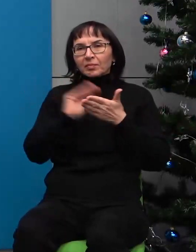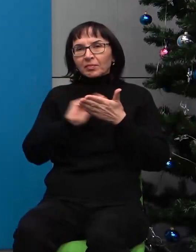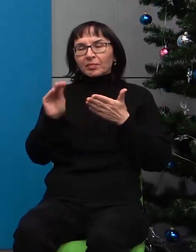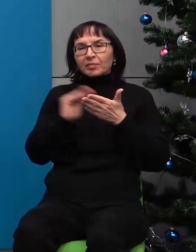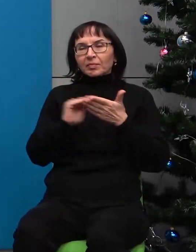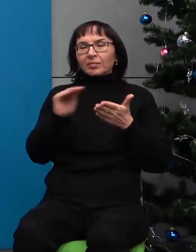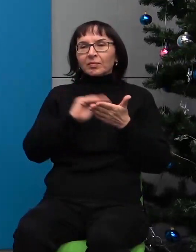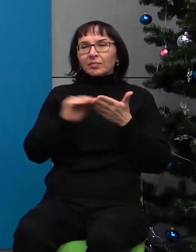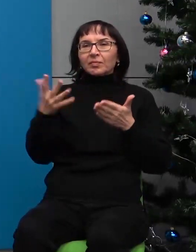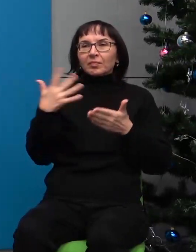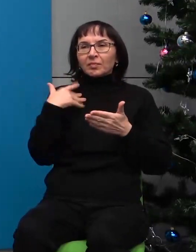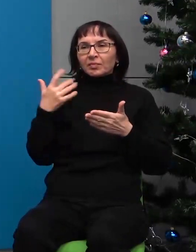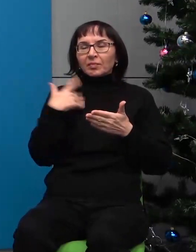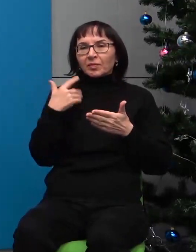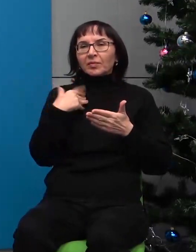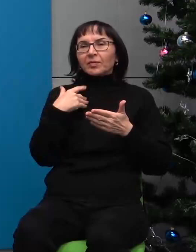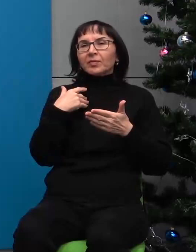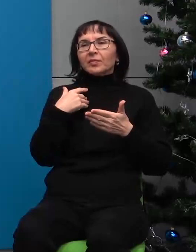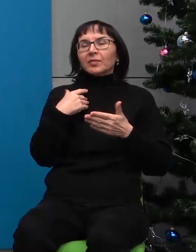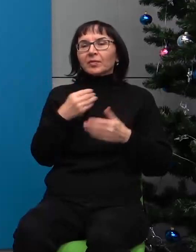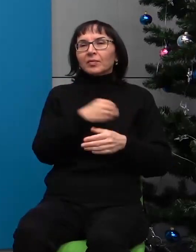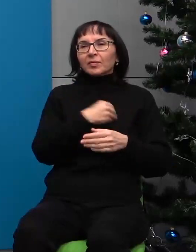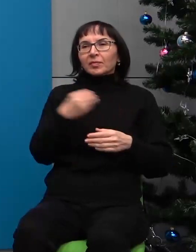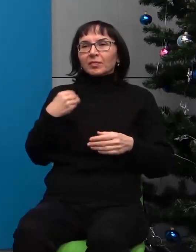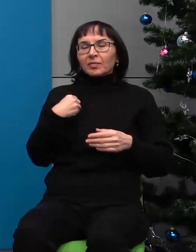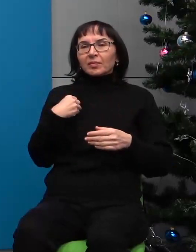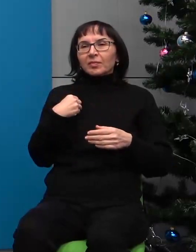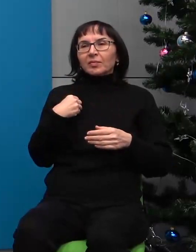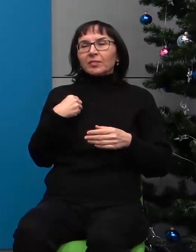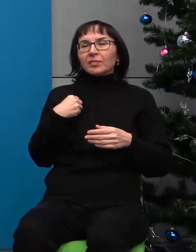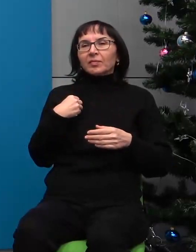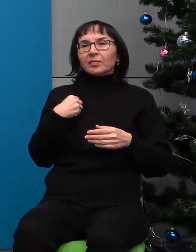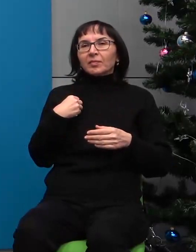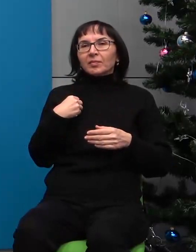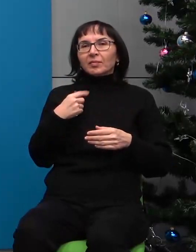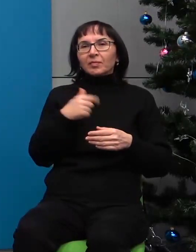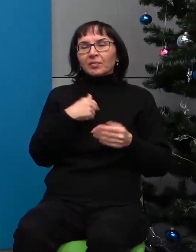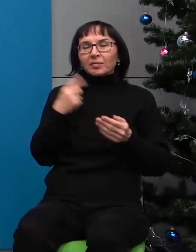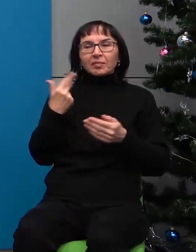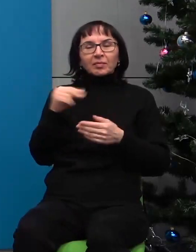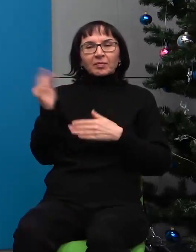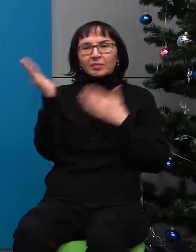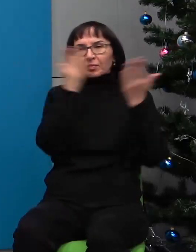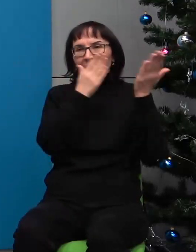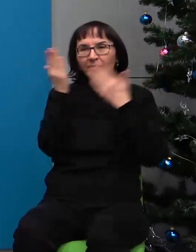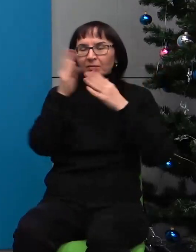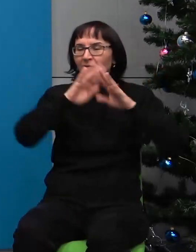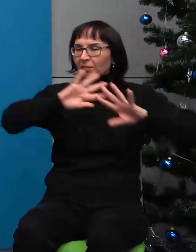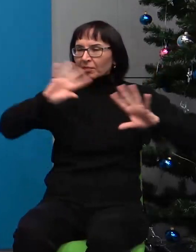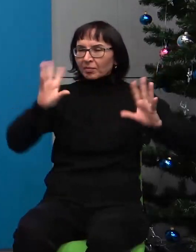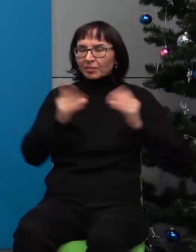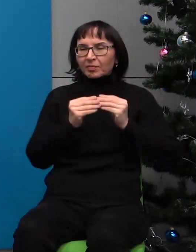Przecież ja jestem noga przy tych wszystkich profesorach. Ja nawet lektury nie czytałem wszystkich w szkole. Ja Pana Tadusza nie czytałem.